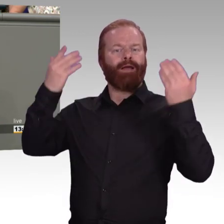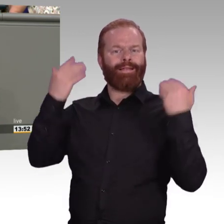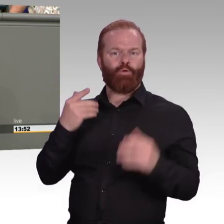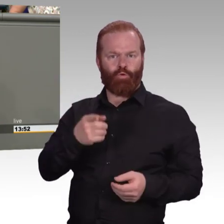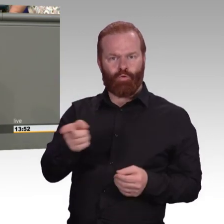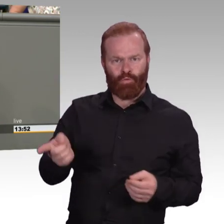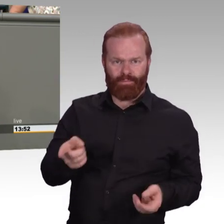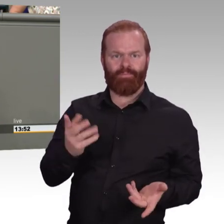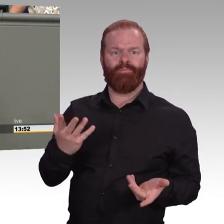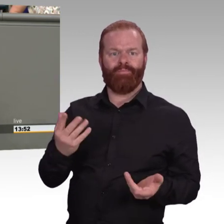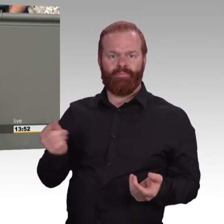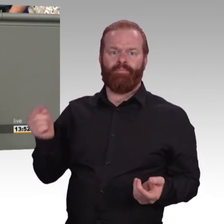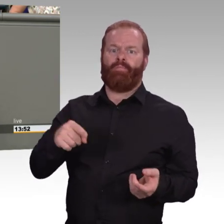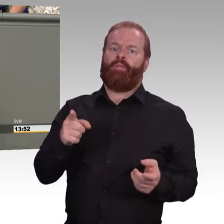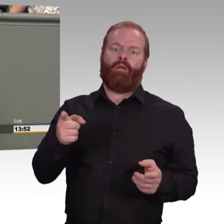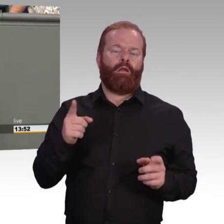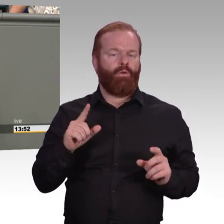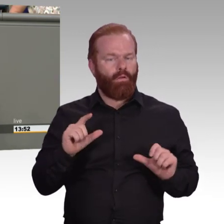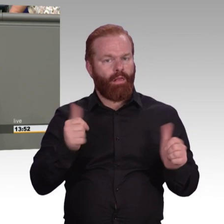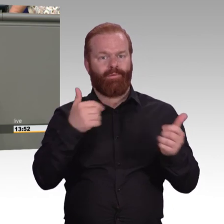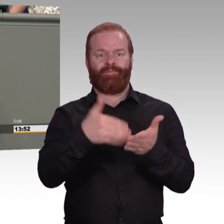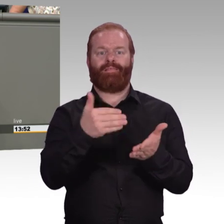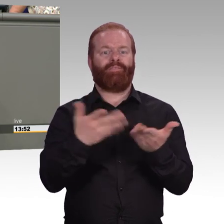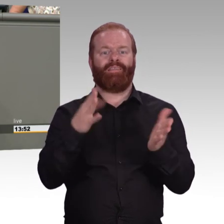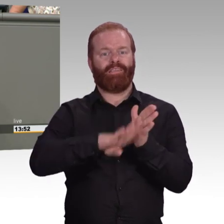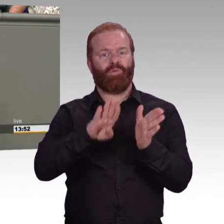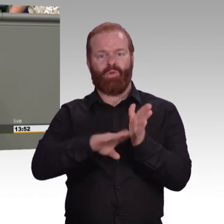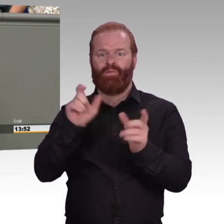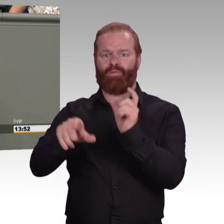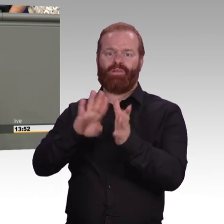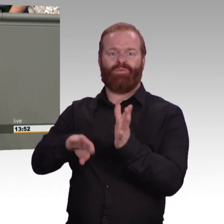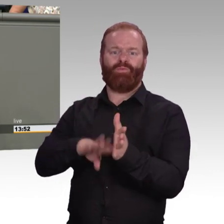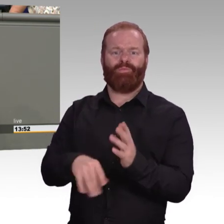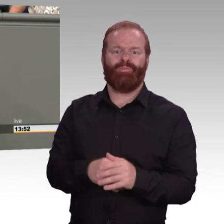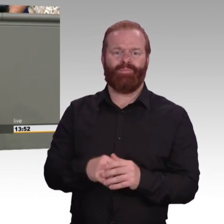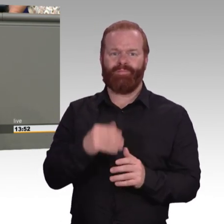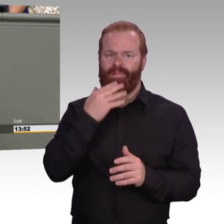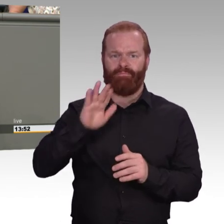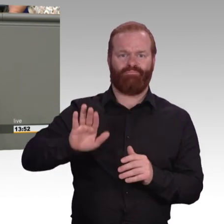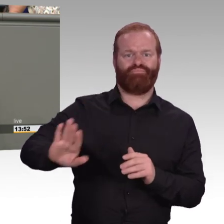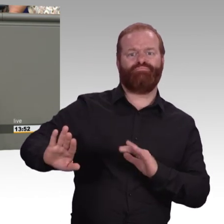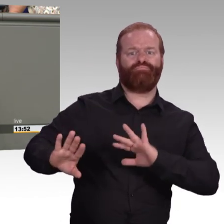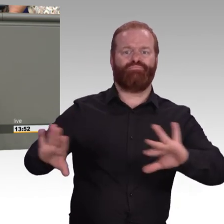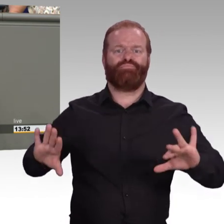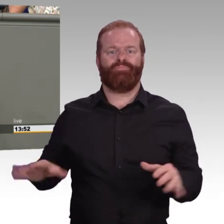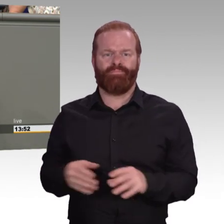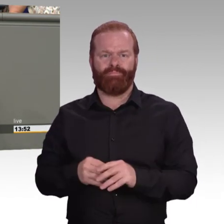eben oft erwartet, sogenannte Interkinder, immer noch unnötigerweise geschlechtsangleichenden Operationen ausgesetzt sind,